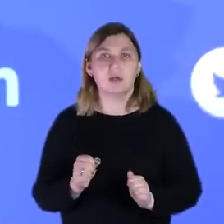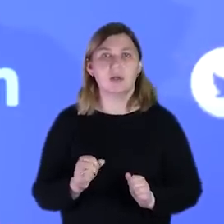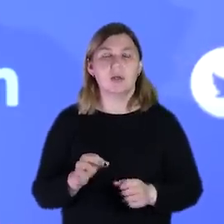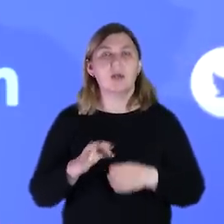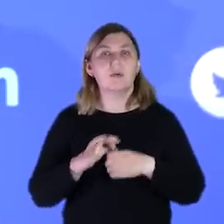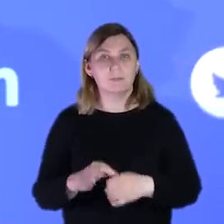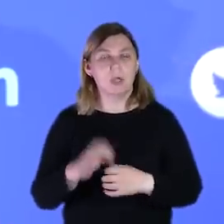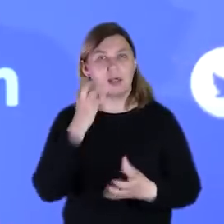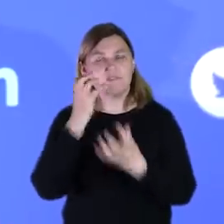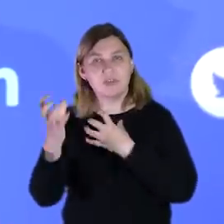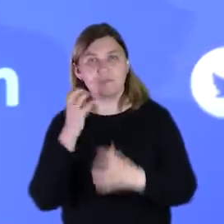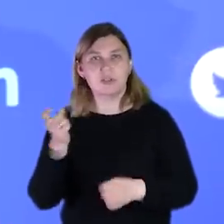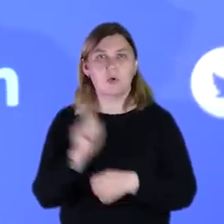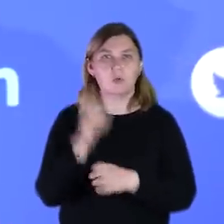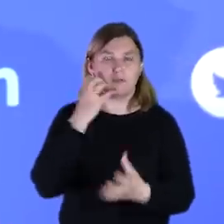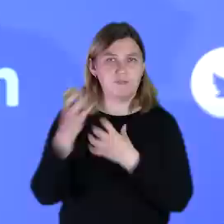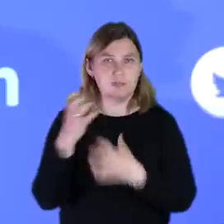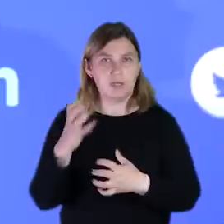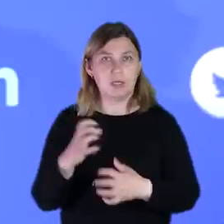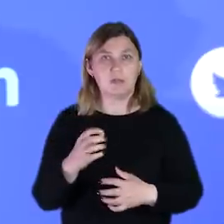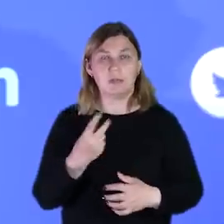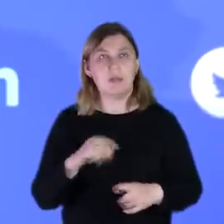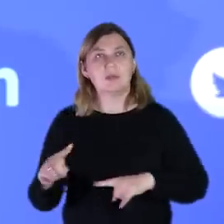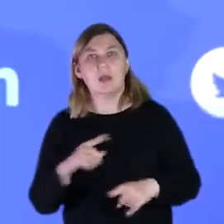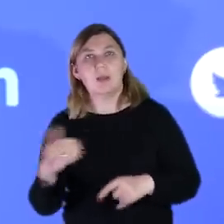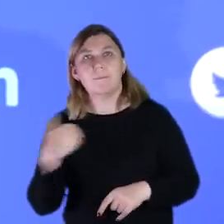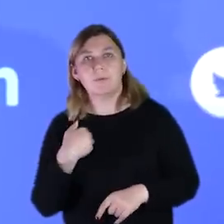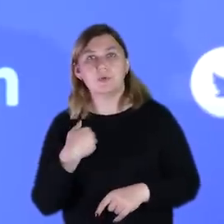prowadzone przez wywiad i kontrwywiad, niezależnie czy był on w jednej instytucji,